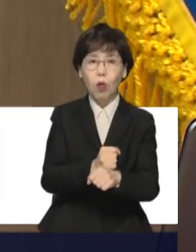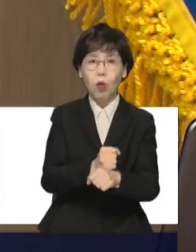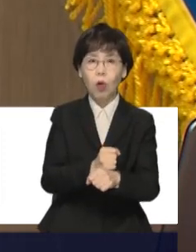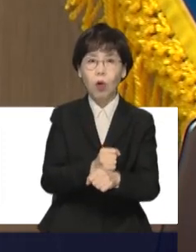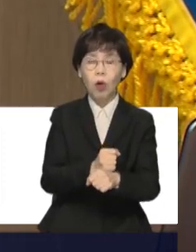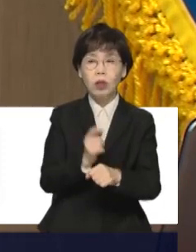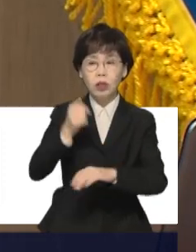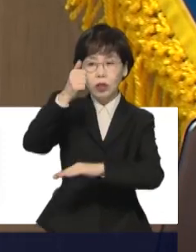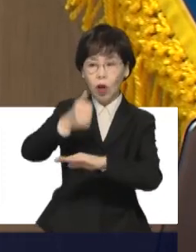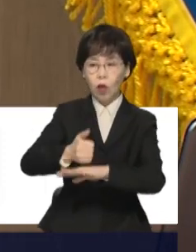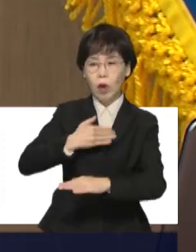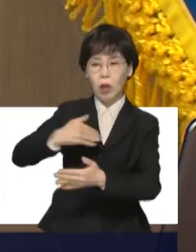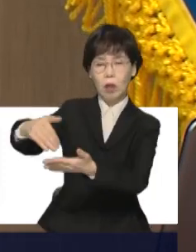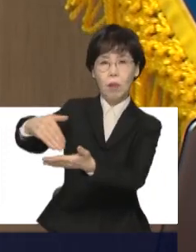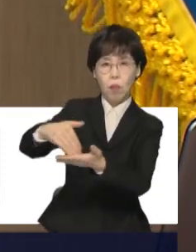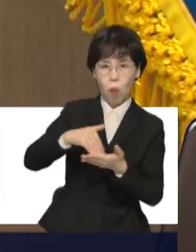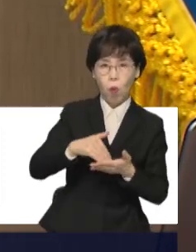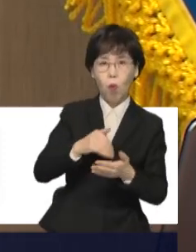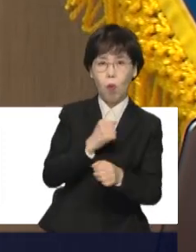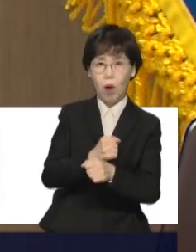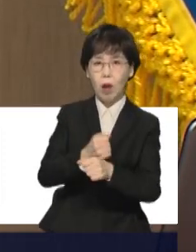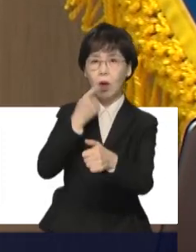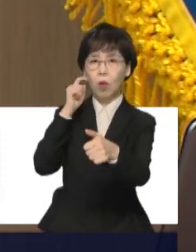부처의 세밀한 여론조사 그리고 FGI를 실행하고 제게 그 결과를 보고하도록